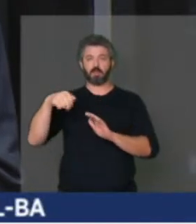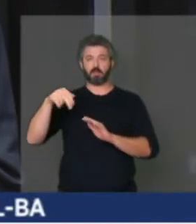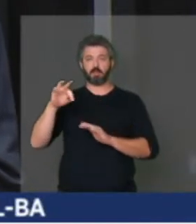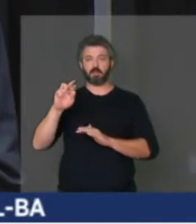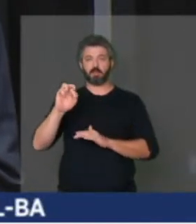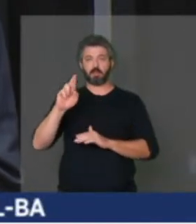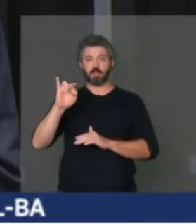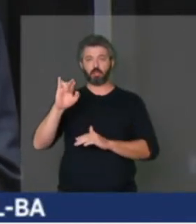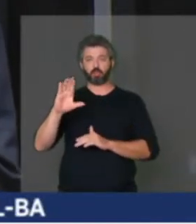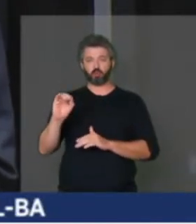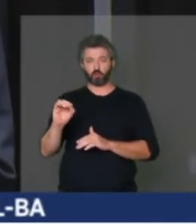PROGRAMA ANTÁRTICO BRASILEIRO NA PESSOA DO NOSSO COMANDANTE